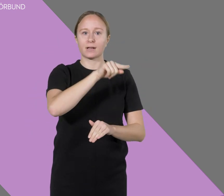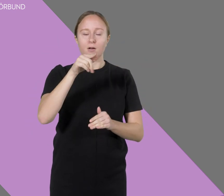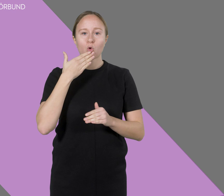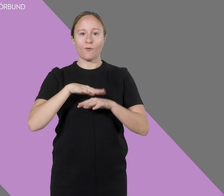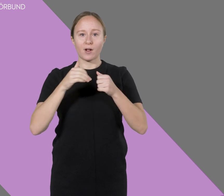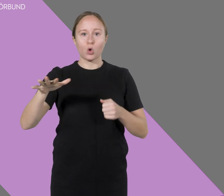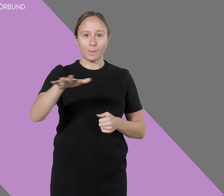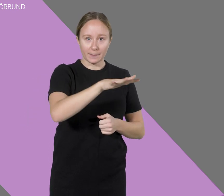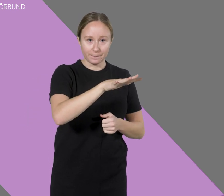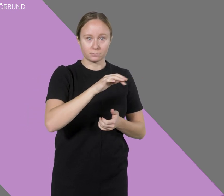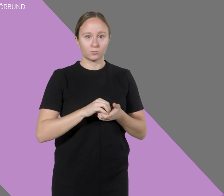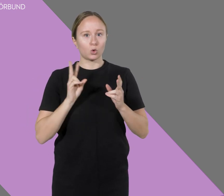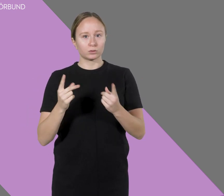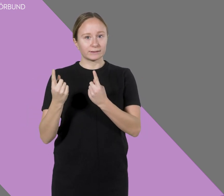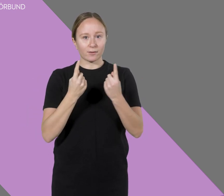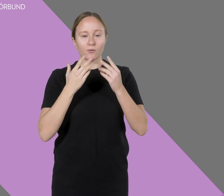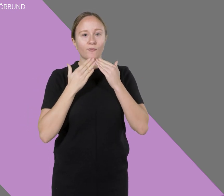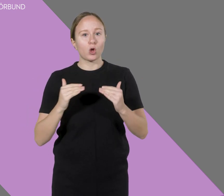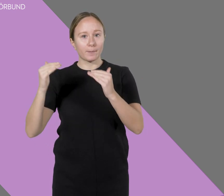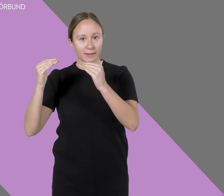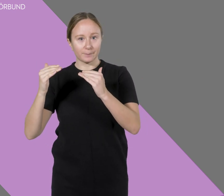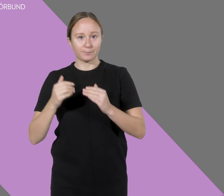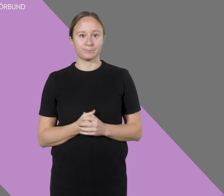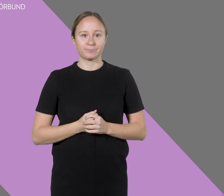välfärdsområden och att situationen förbättras.